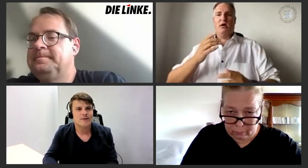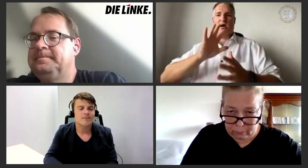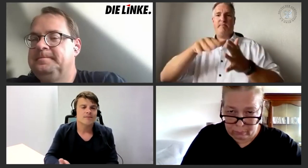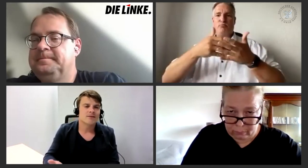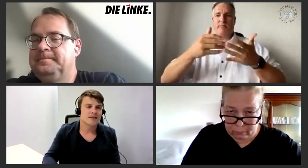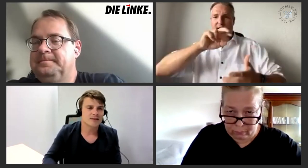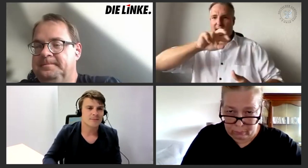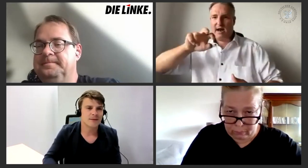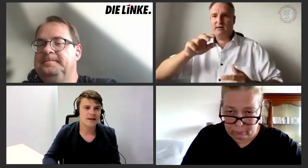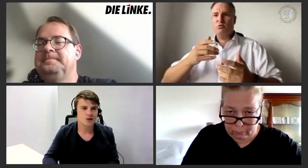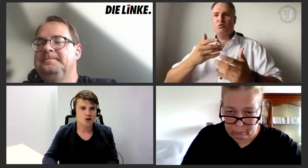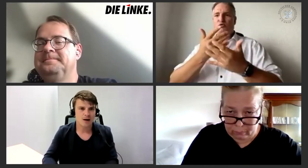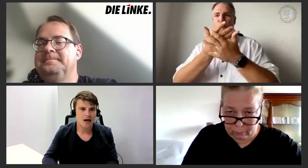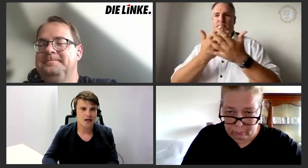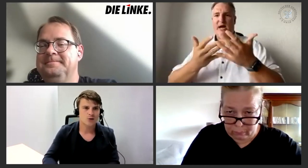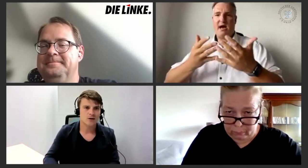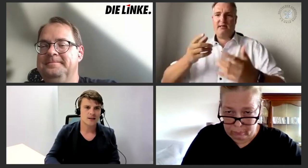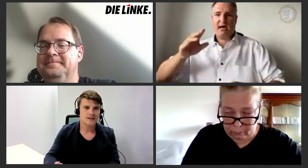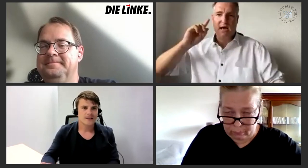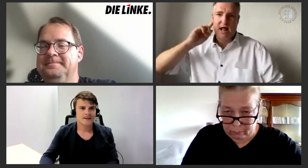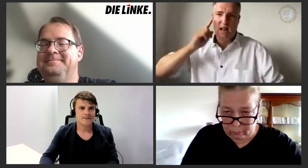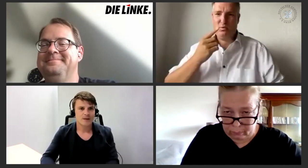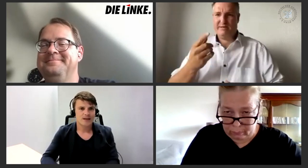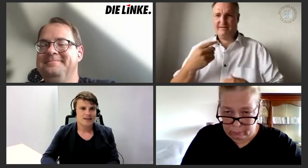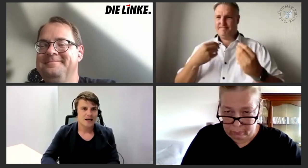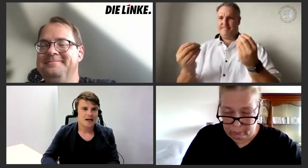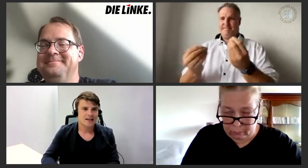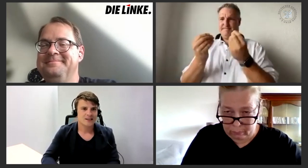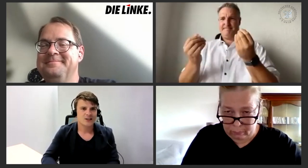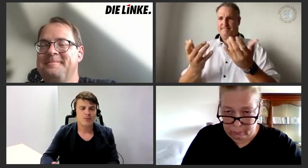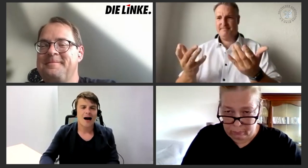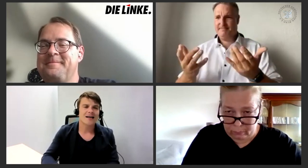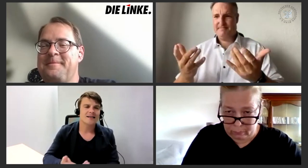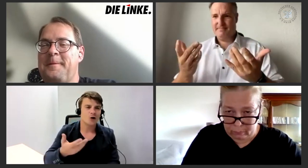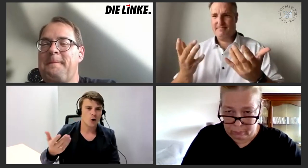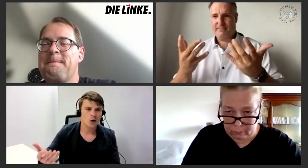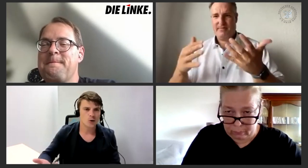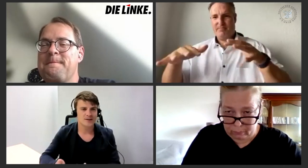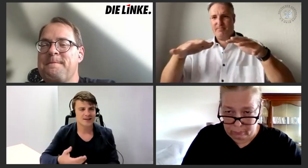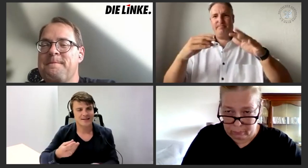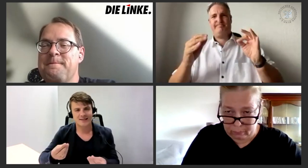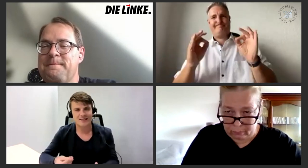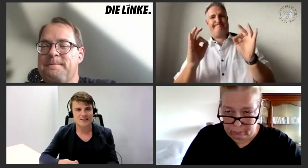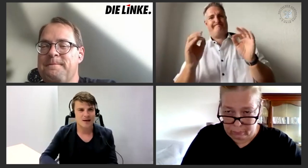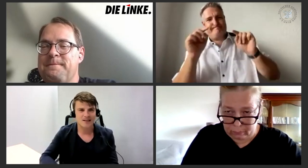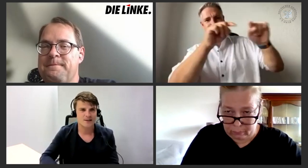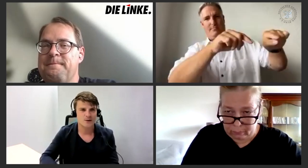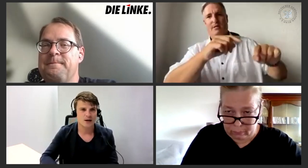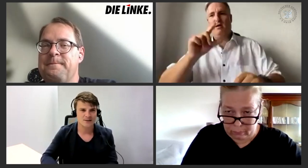Also das ist wie eine Behindertensprache oder die Sprache der Gehörlosen,